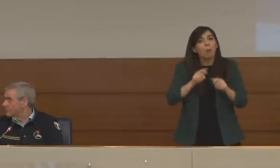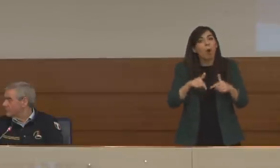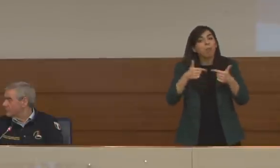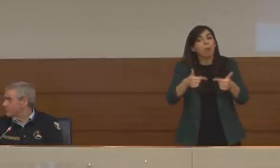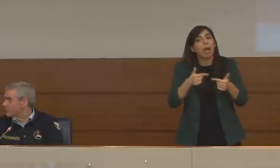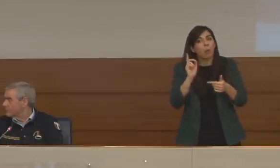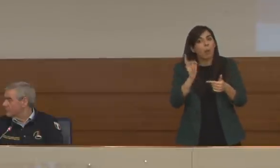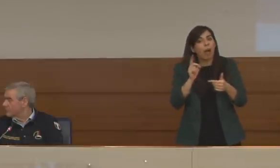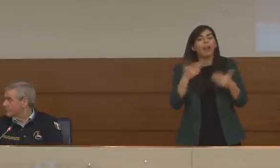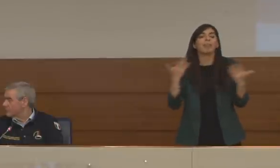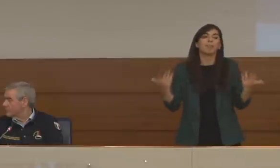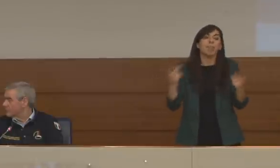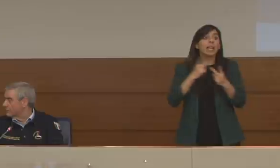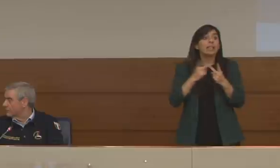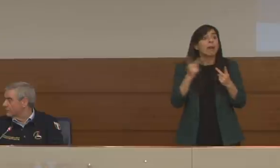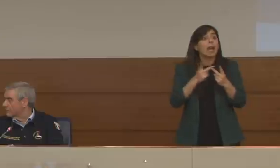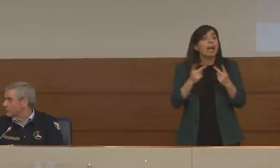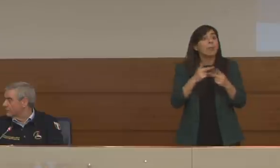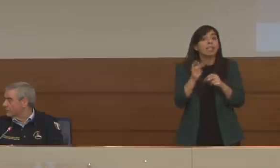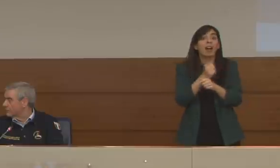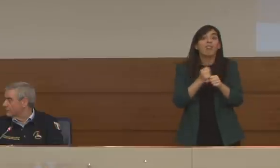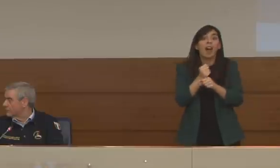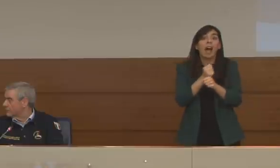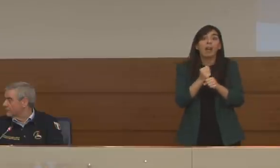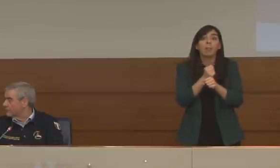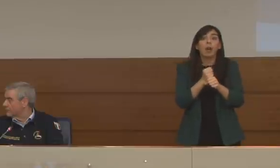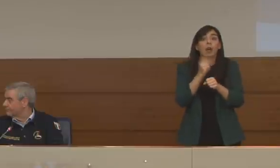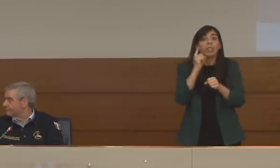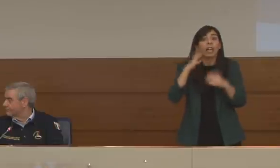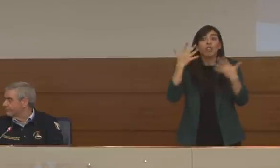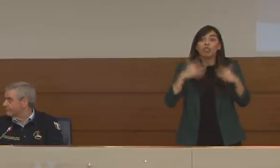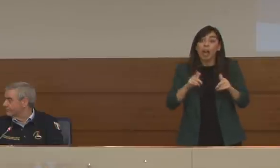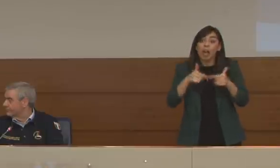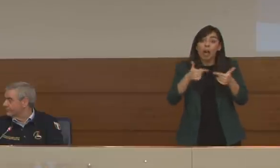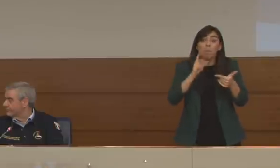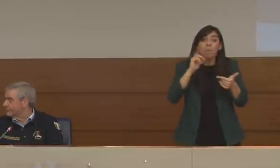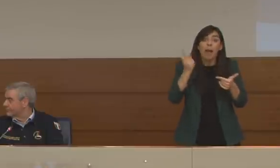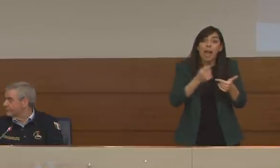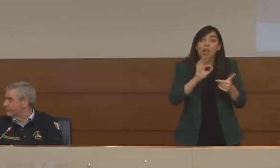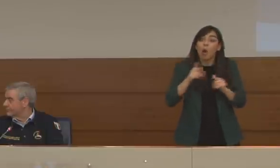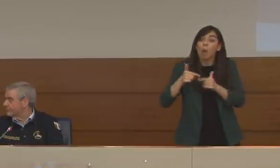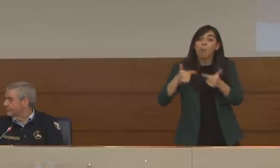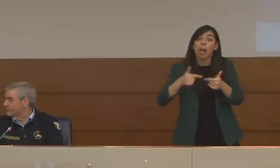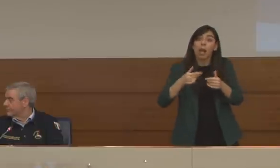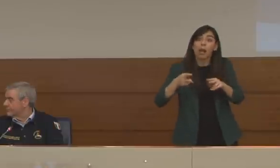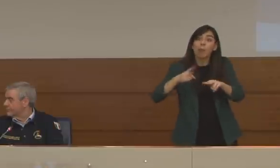Quando si sperimenta un farmaco non si sa se è di beneficio o se è di danno.